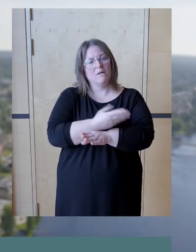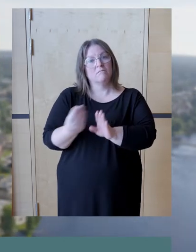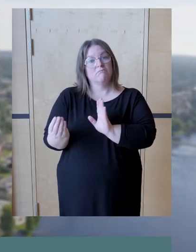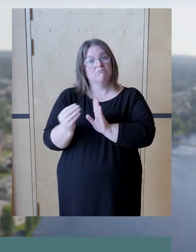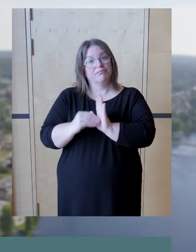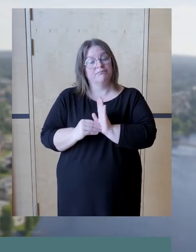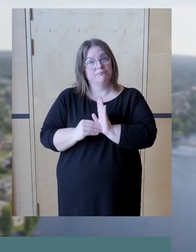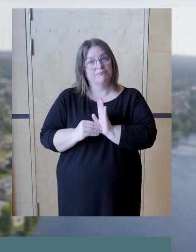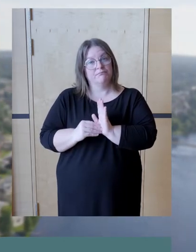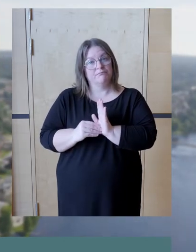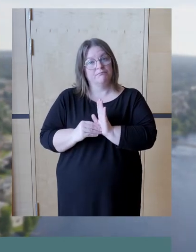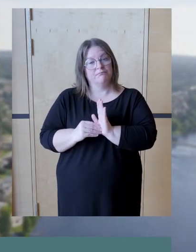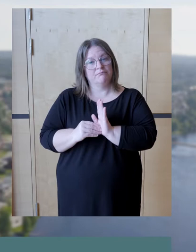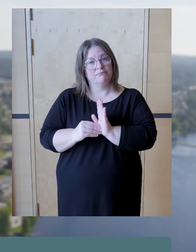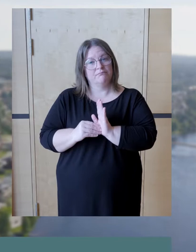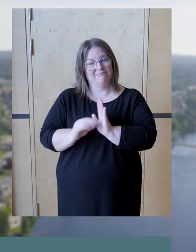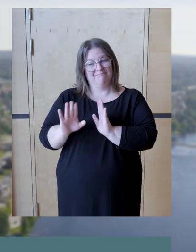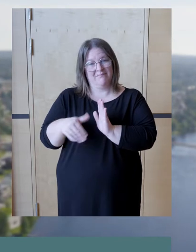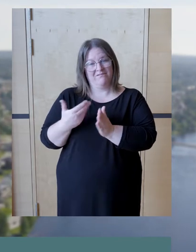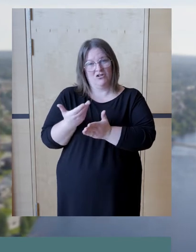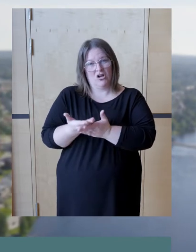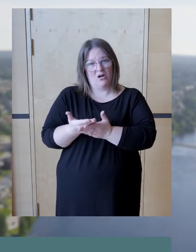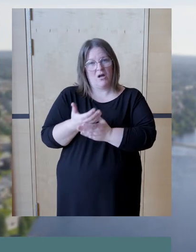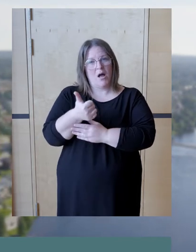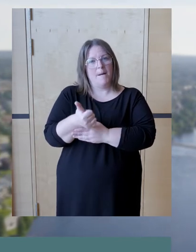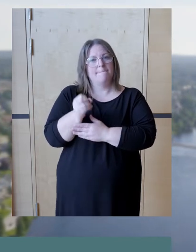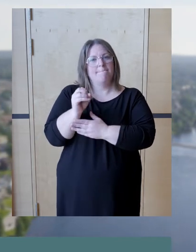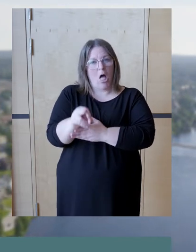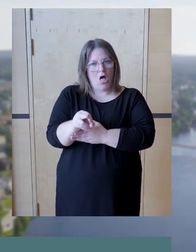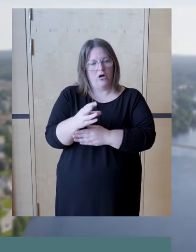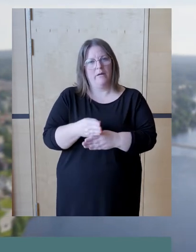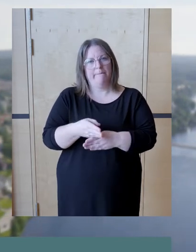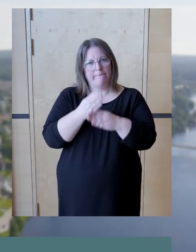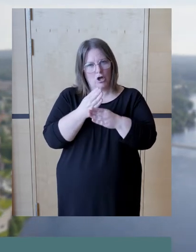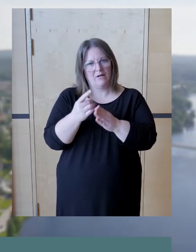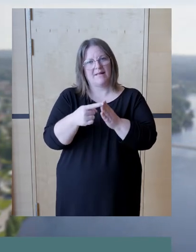I sina budgetförslag att det bör byggas Särskilt boende i Skellefteå